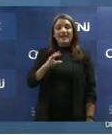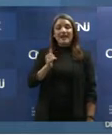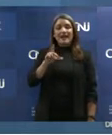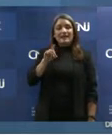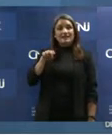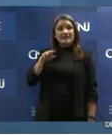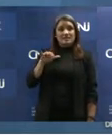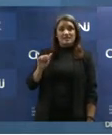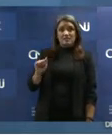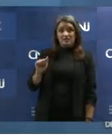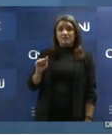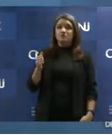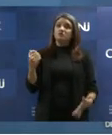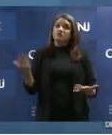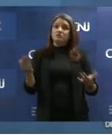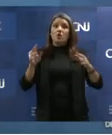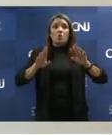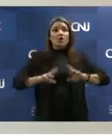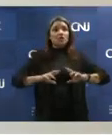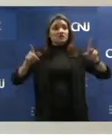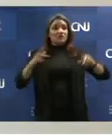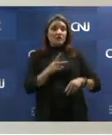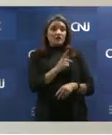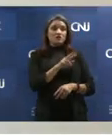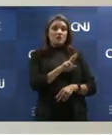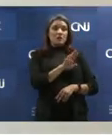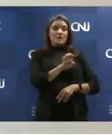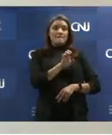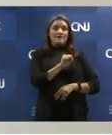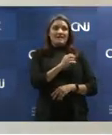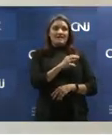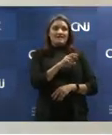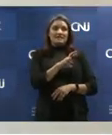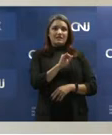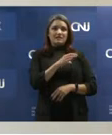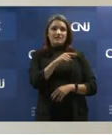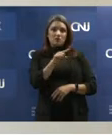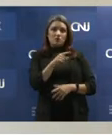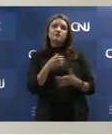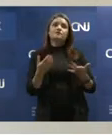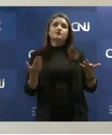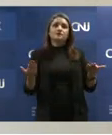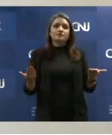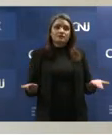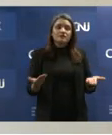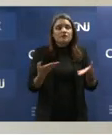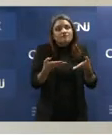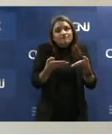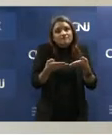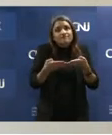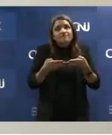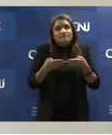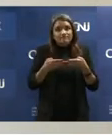no caso que todos sabidamente diferentes. Só que com as devidas vénias a